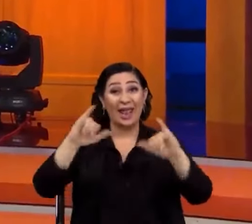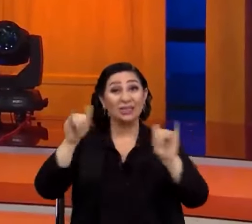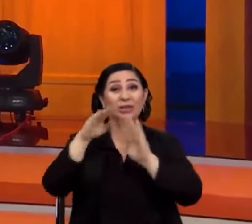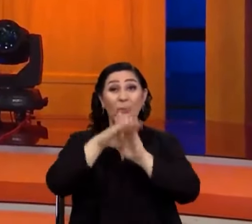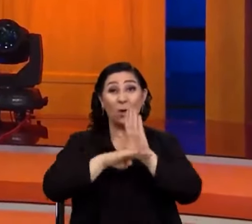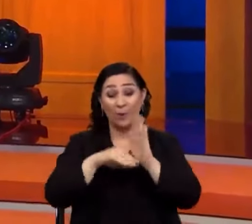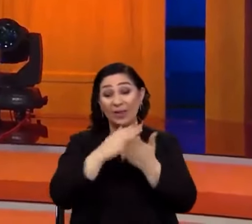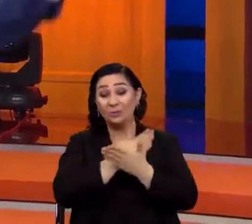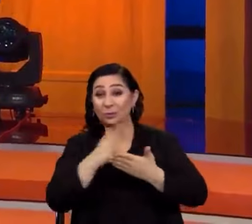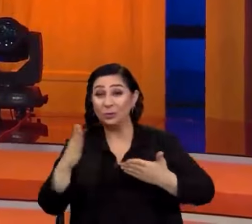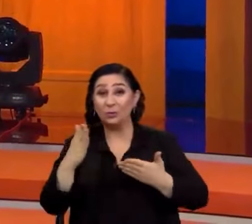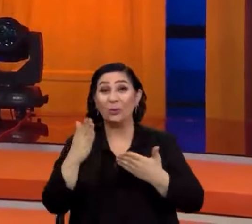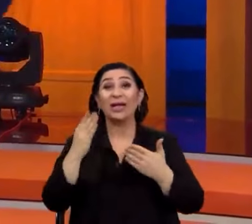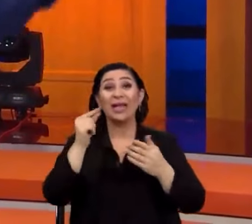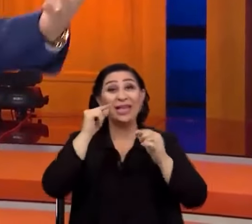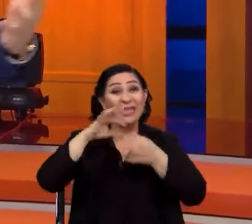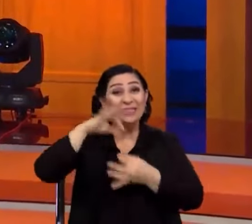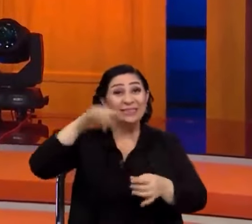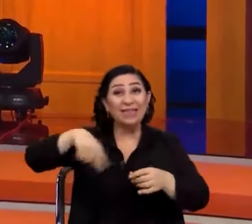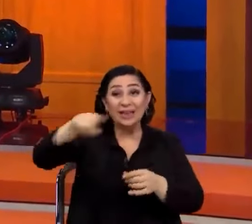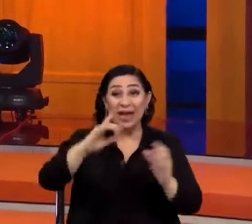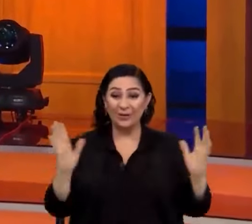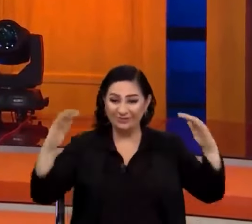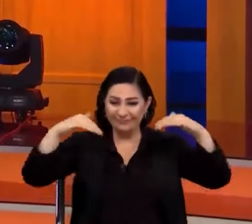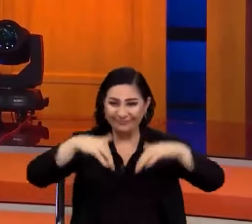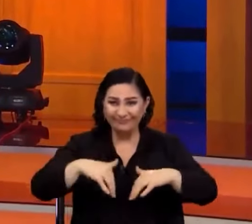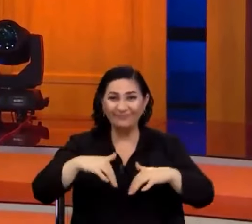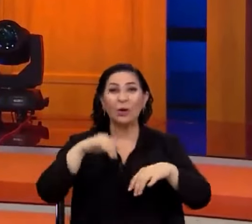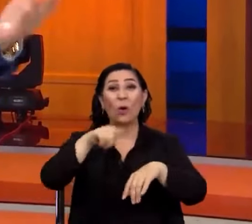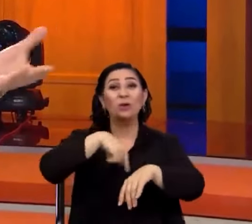sürdürmek gerekiyor İnsanlar bir araya toplansın diye o zaman bir garip